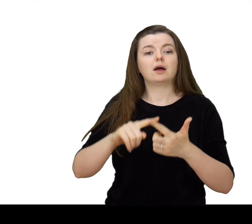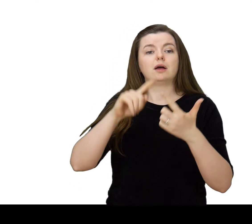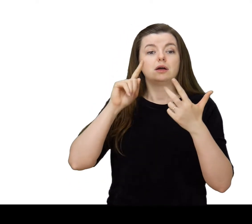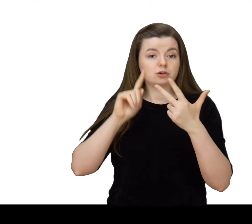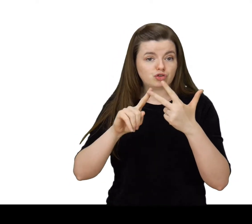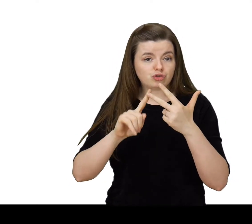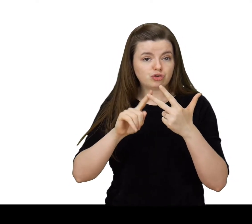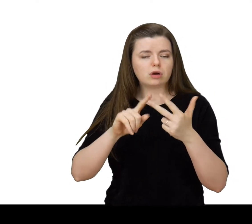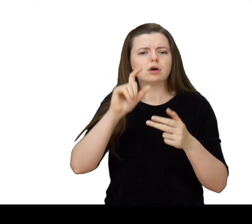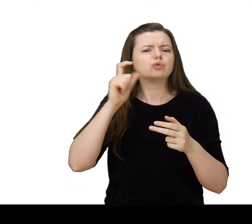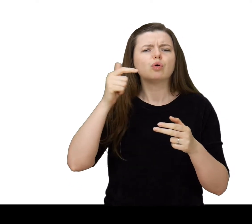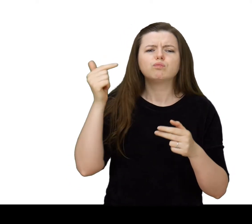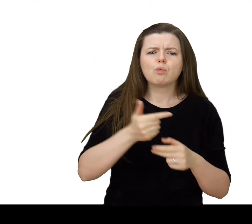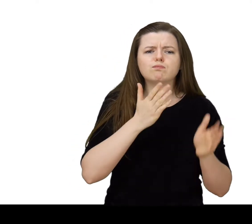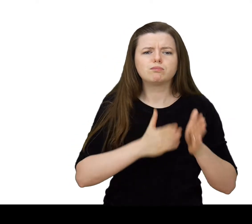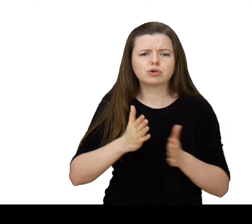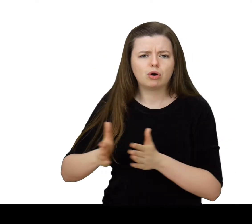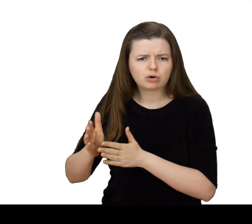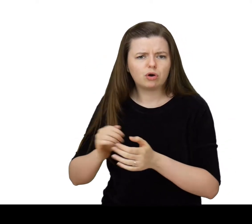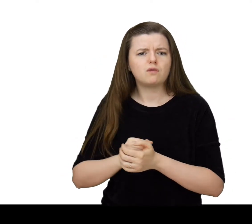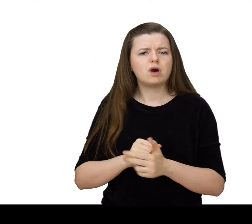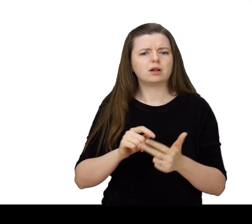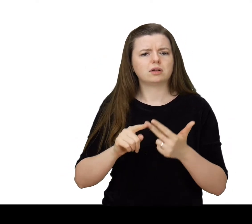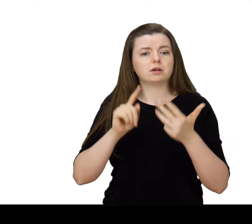Co należy przygotować,